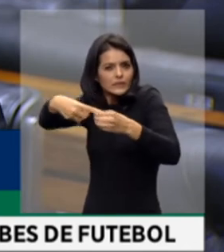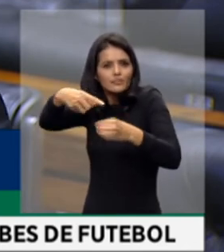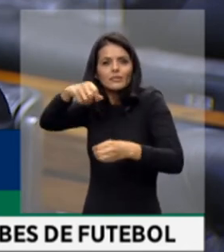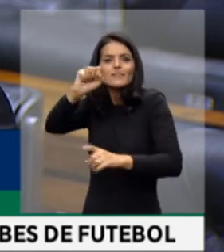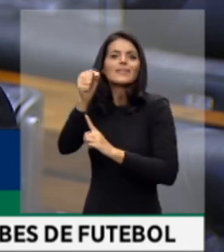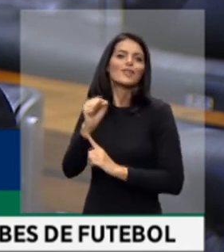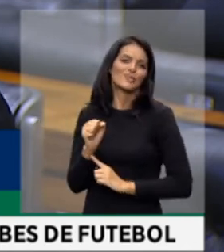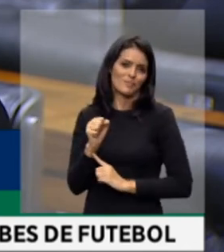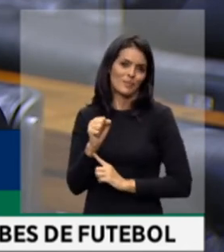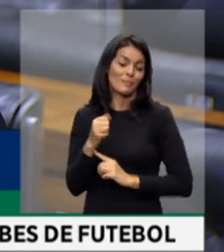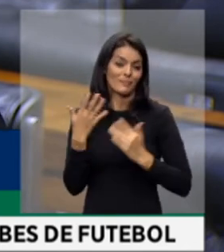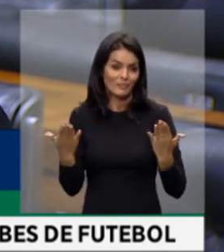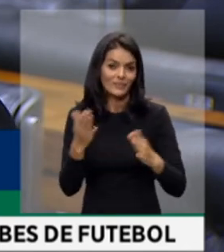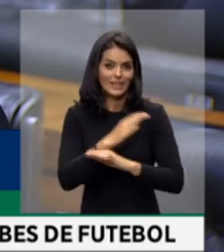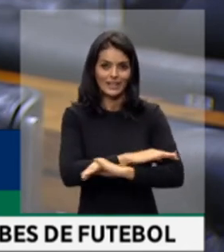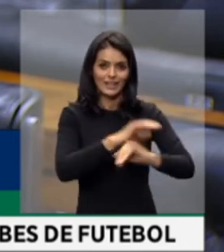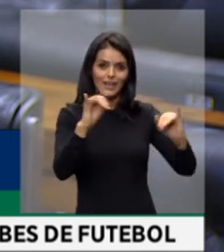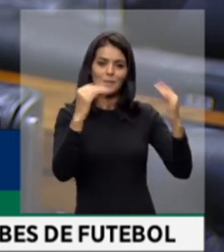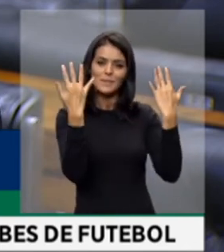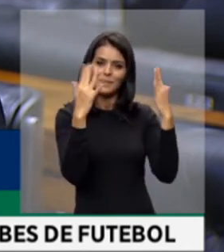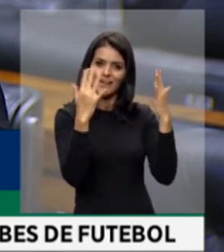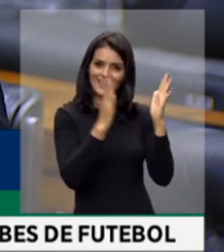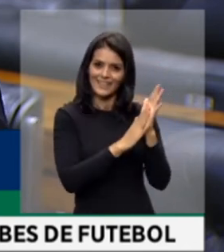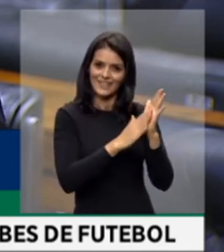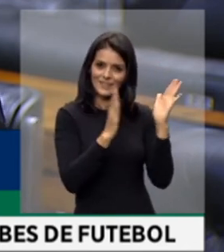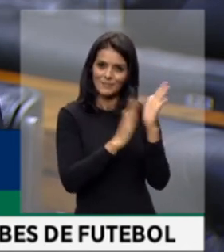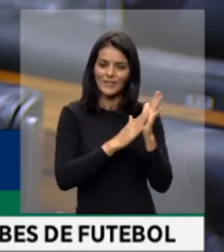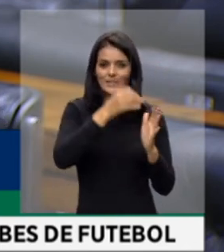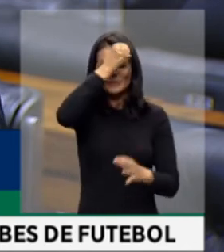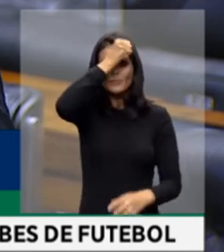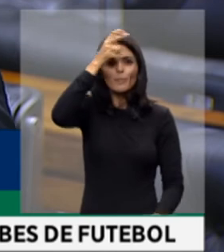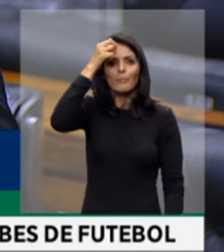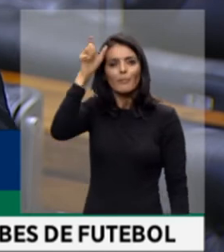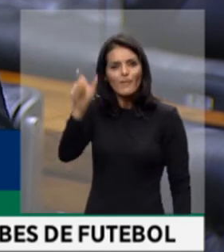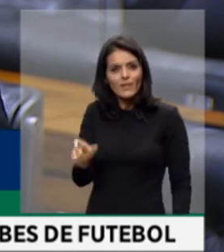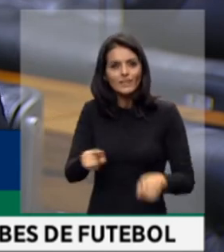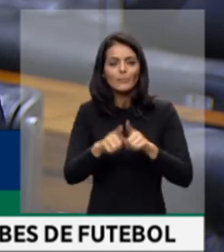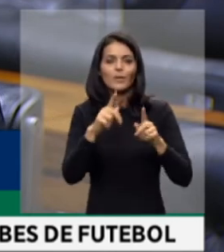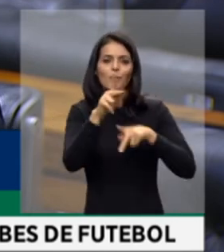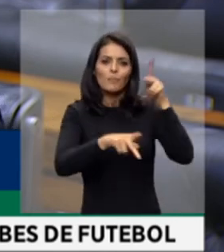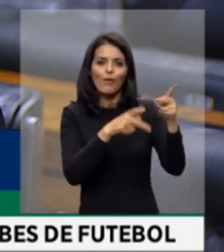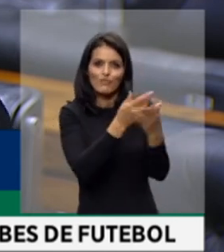LAGARTO QUE É O MAIOR MUNICÍPIO DO INTERIOR SERGIPANO. POR ISSO, FICA AQUI O REGISTRO... E... DEIXO AQUI OS MEUS PARABÉNS É PREFEITA